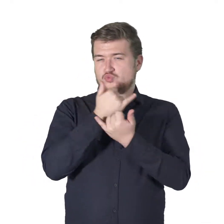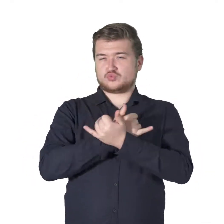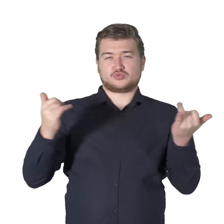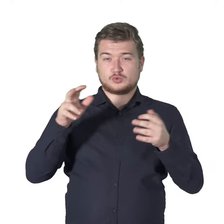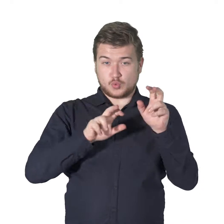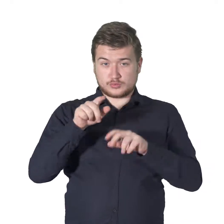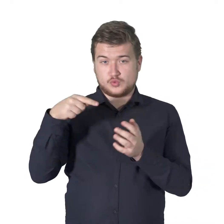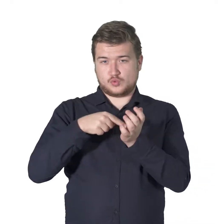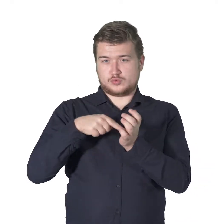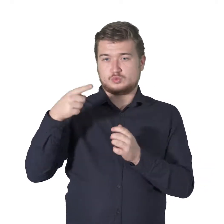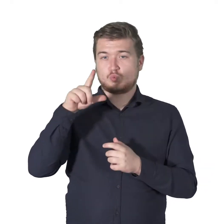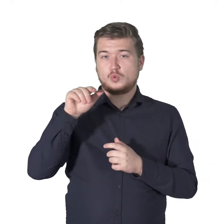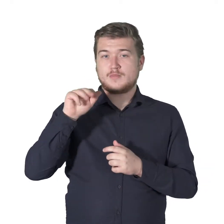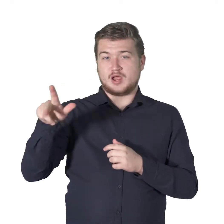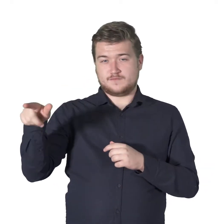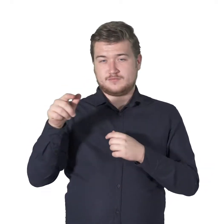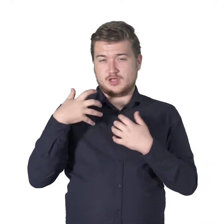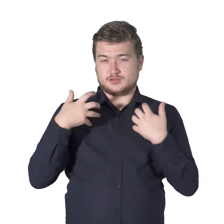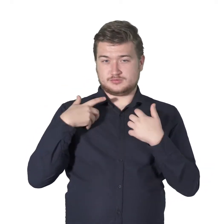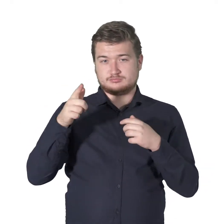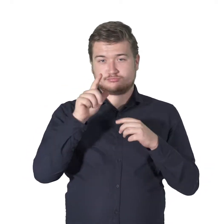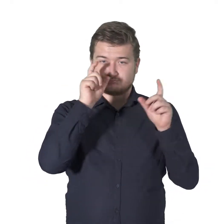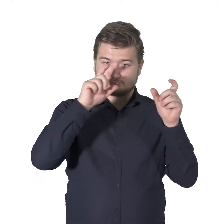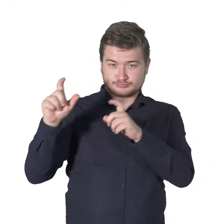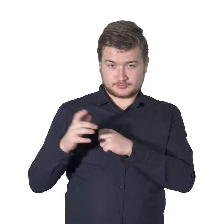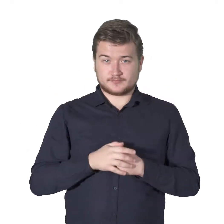to niektóre z ruchów, które Dłubak dokumentował.